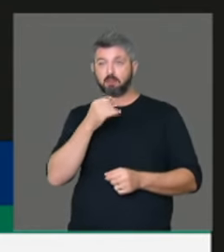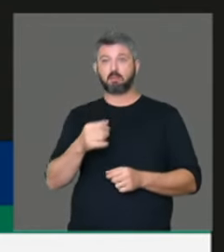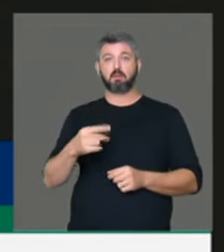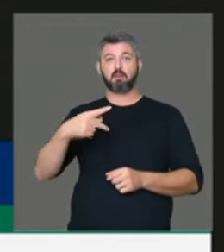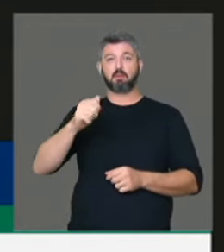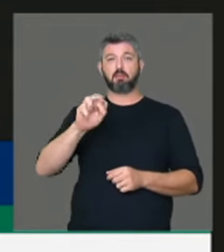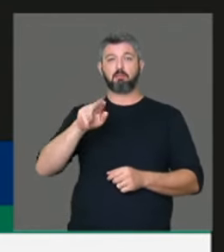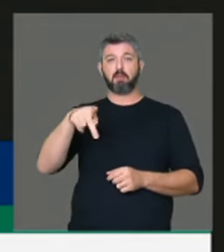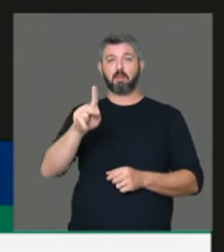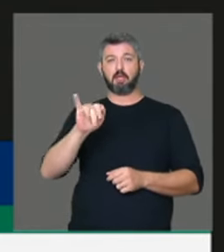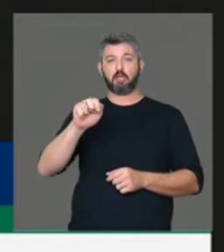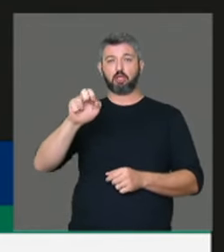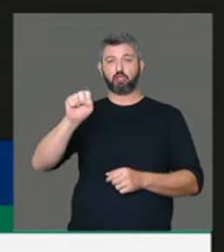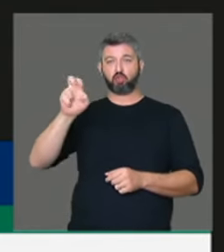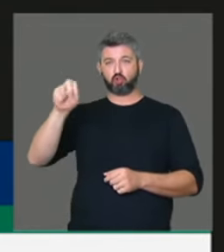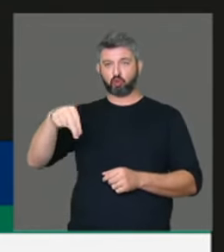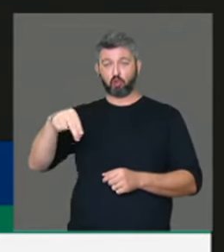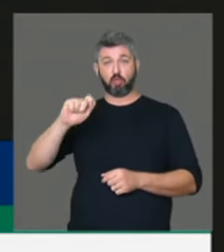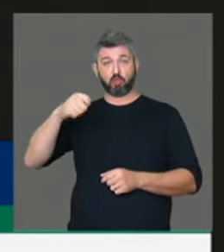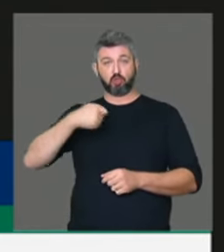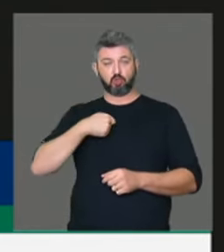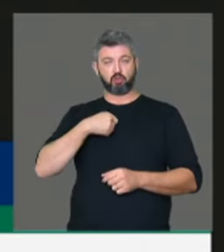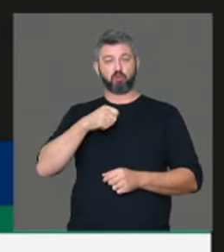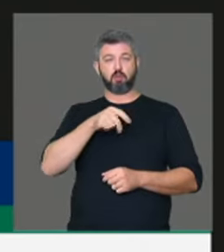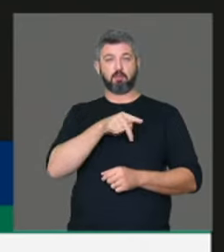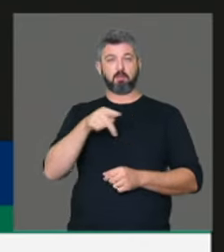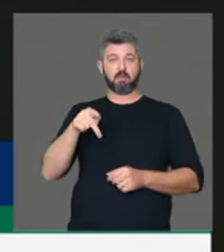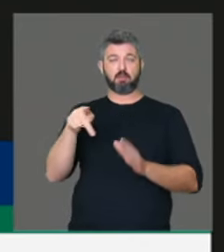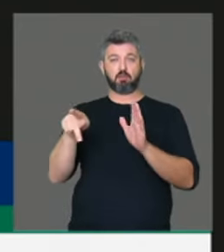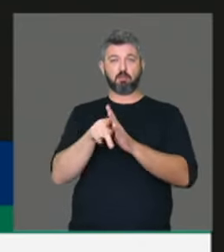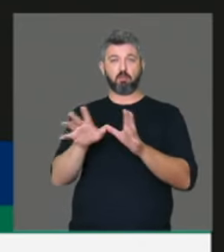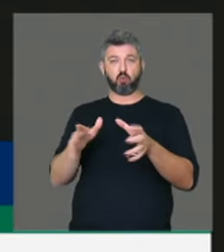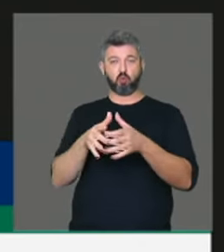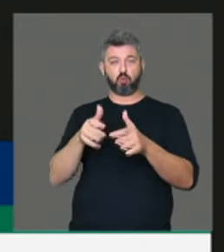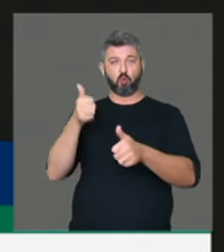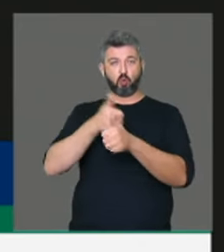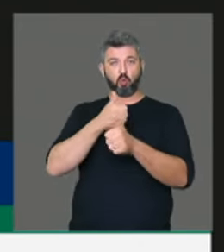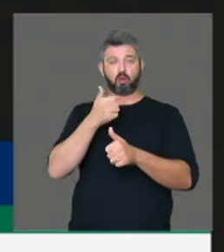PARLAMENTAR DAS PESSOAS COM PARKINSON, E SEMANA QUE VEM A GENTE ENTRA NO MÊS DE ABRIL. UM MÊS QUE VAI SER DEDICADO